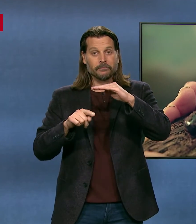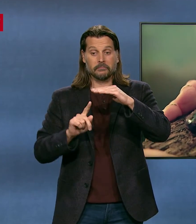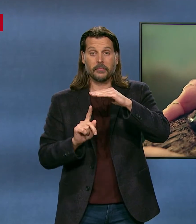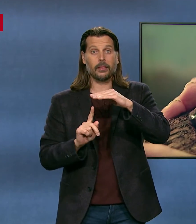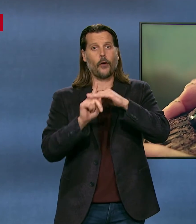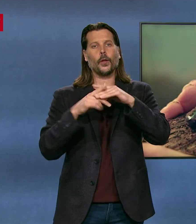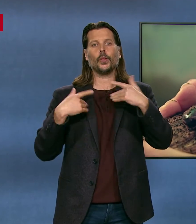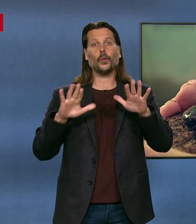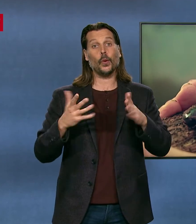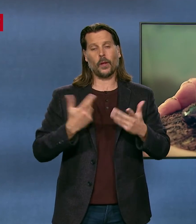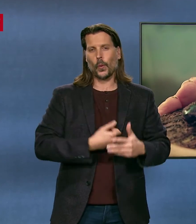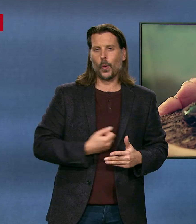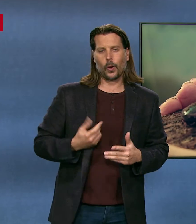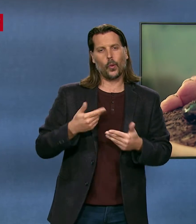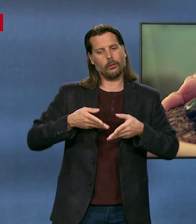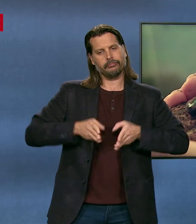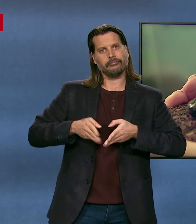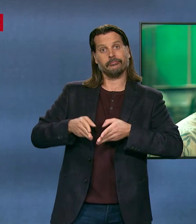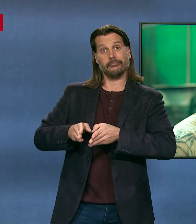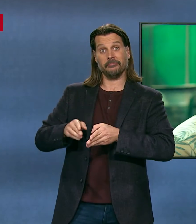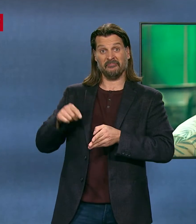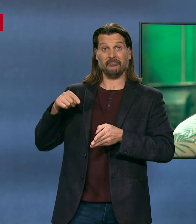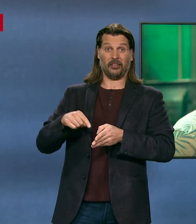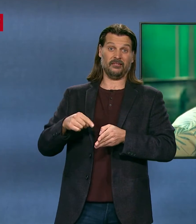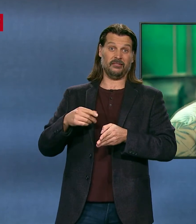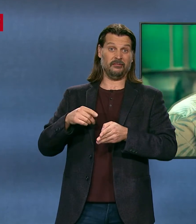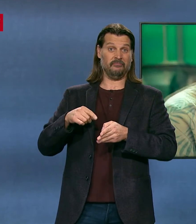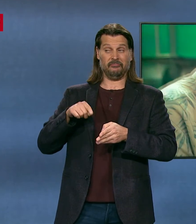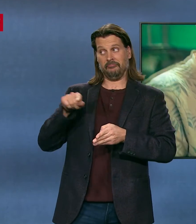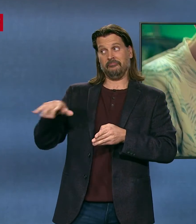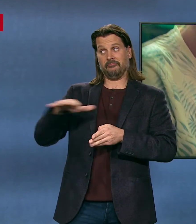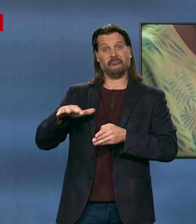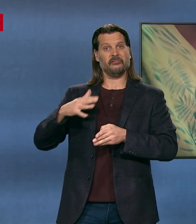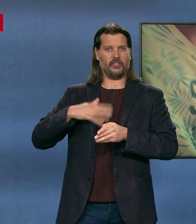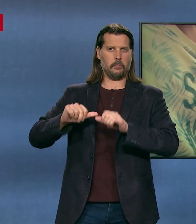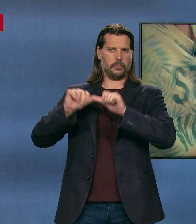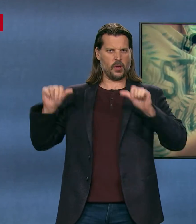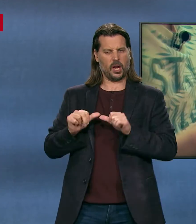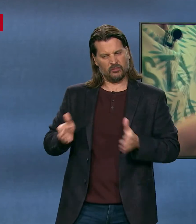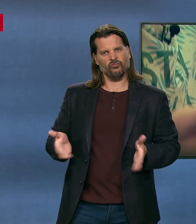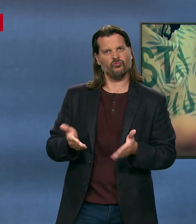wenn sie Hunger haben und um sich zu paaren. Und genau das soll wieder vermehrt passieren.